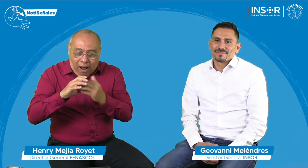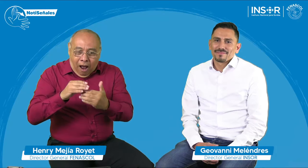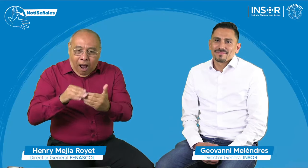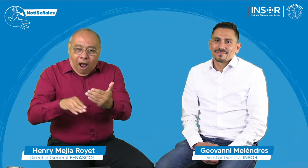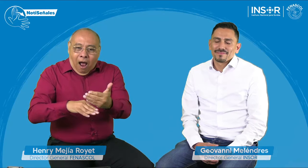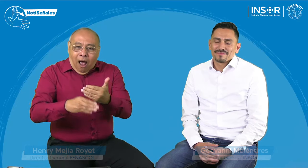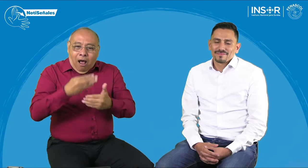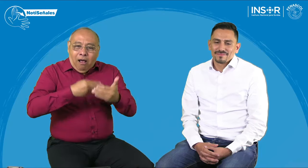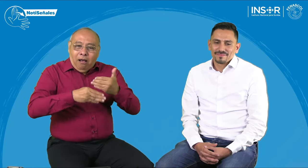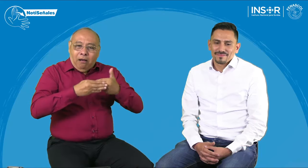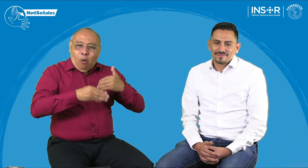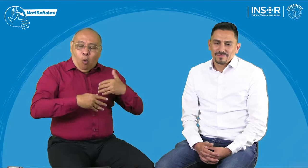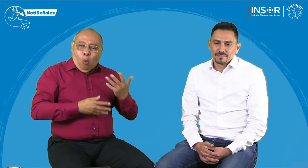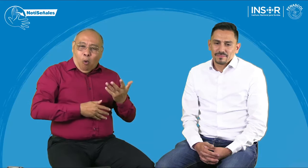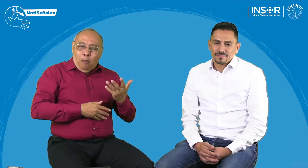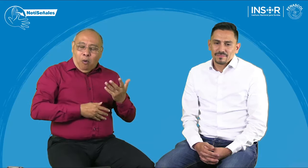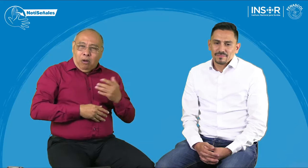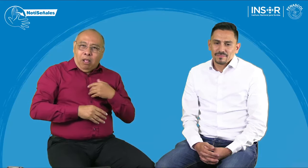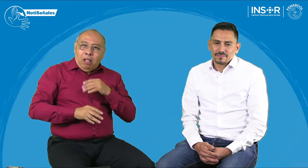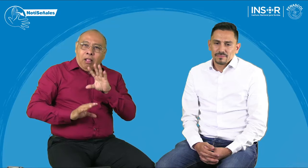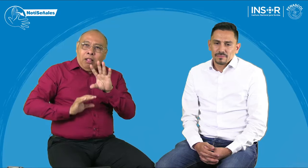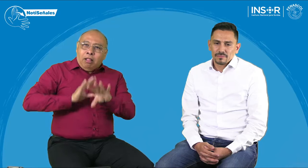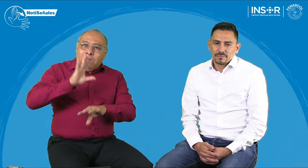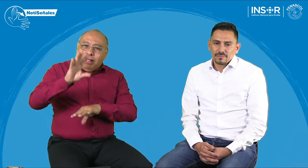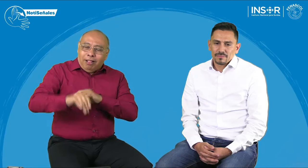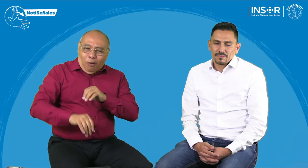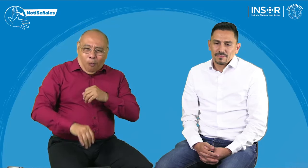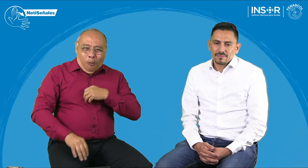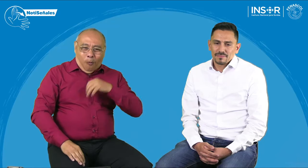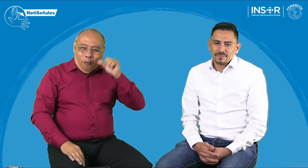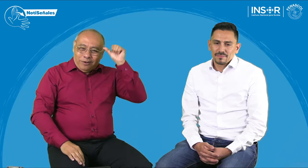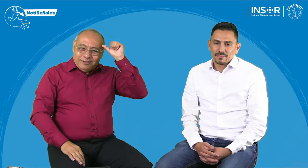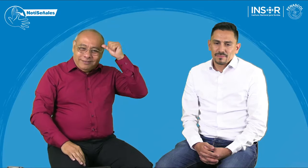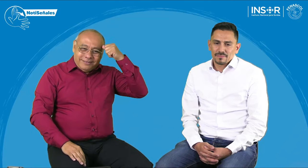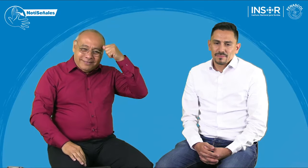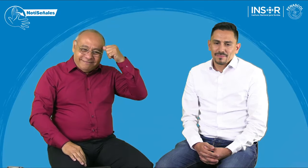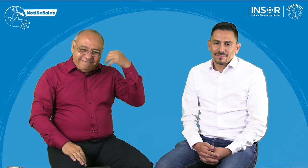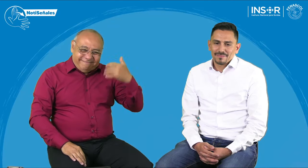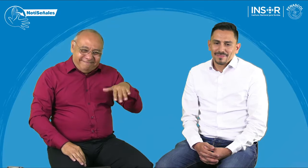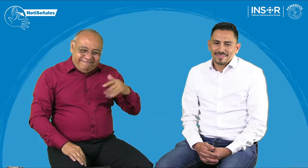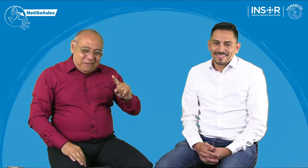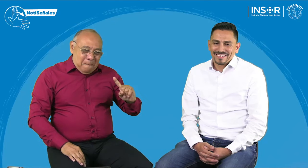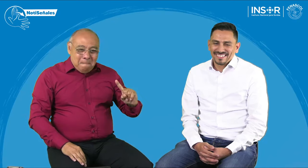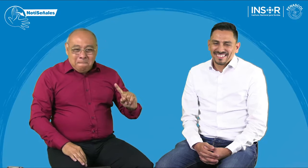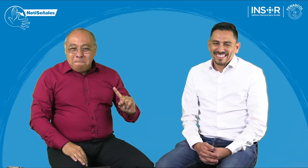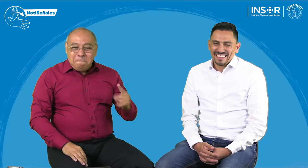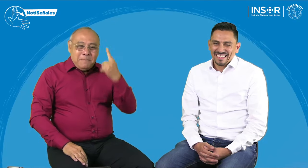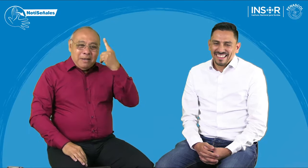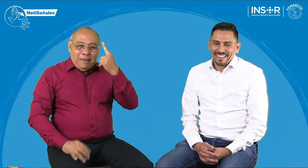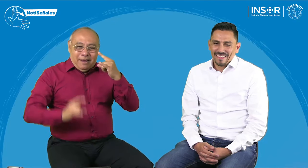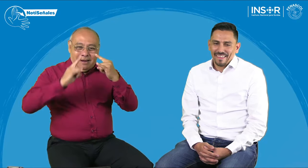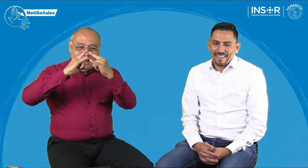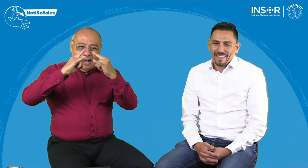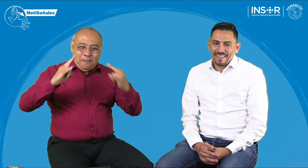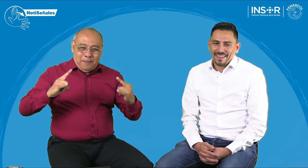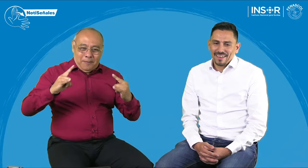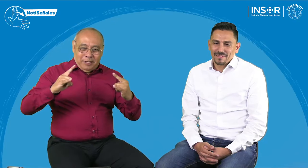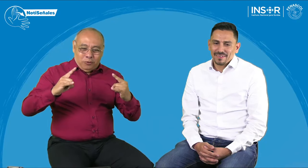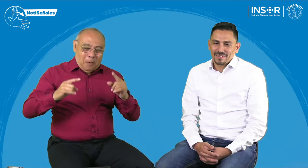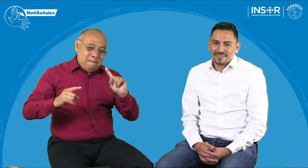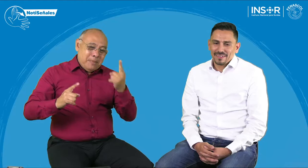espacios Desde pues estuviste